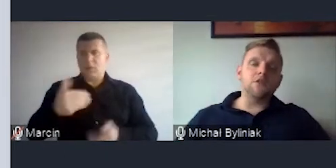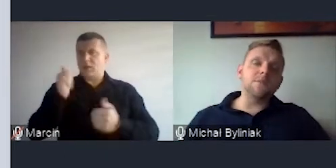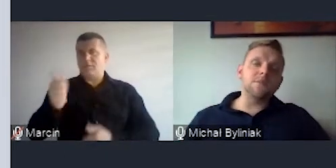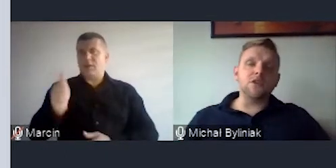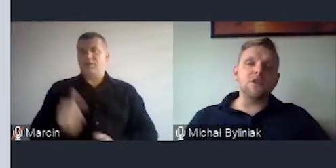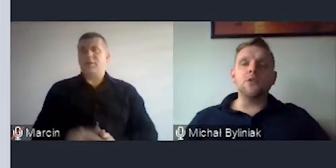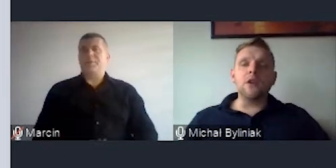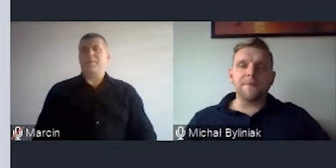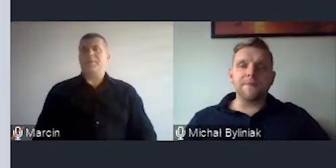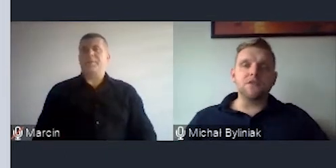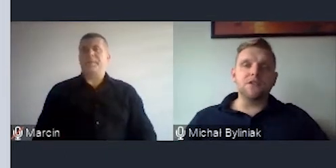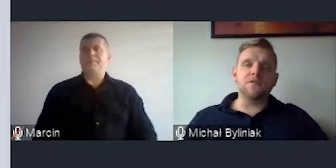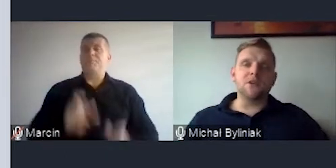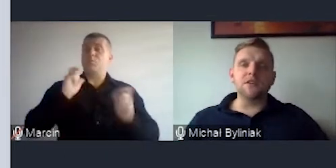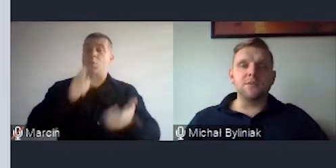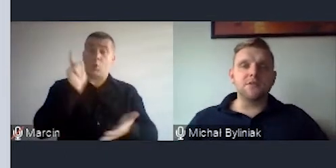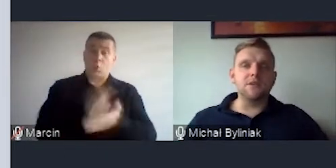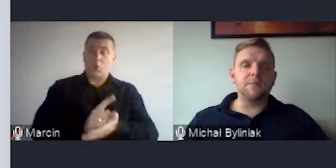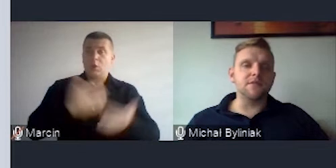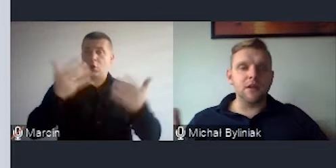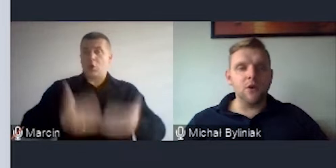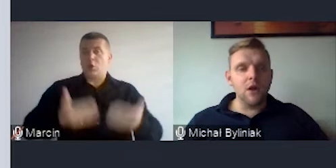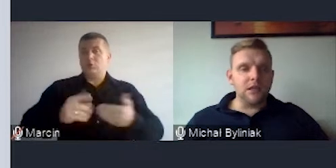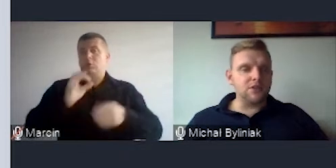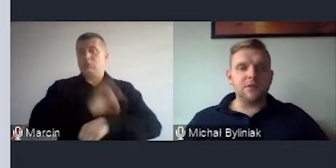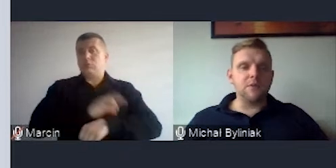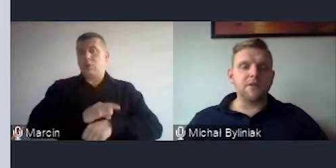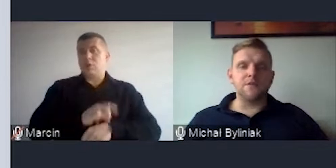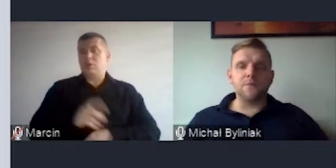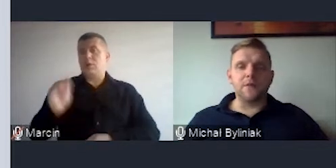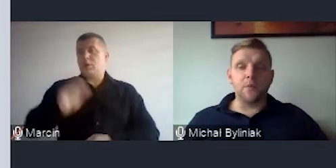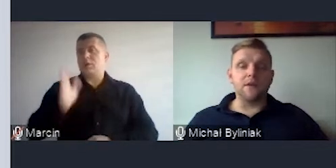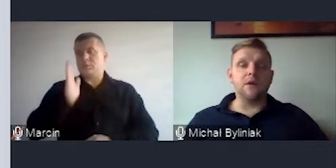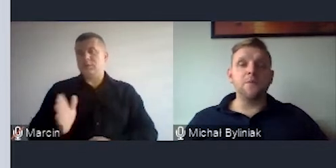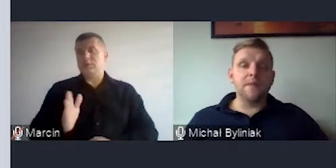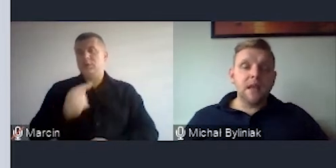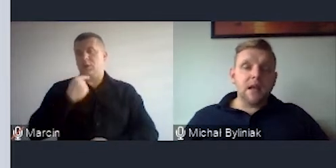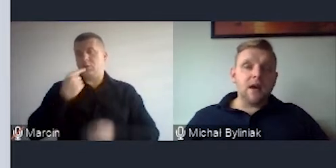O tym co się uda rozliczyć w projekcie po stronie personelu jeszcze będę Państwu opowiadał.